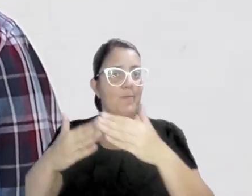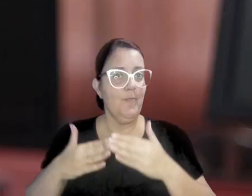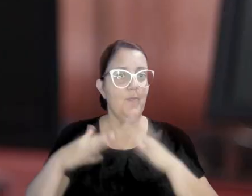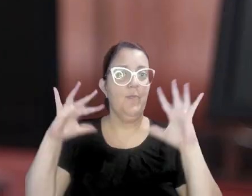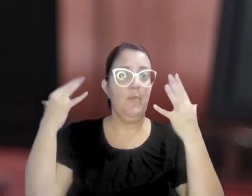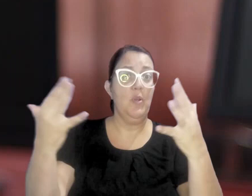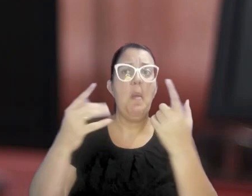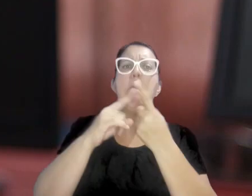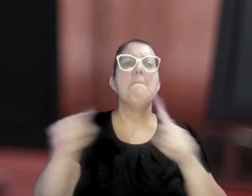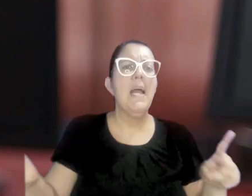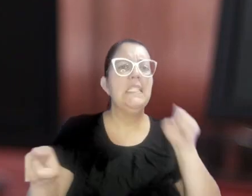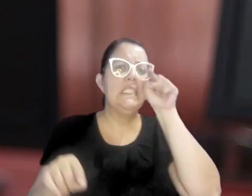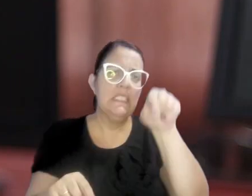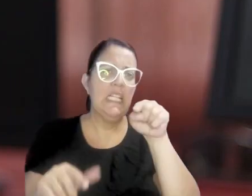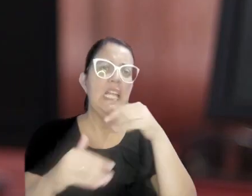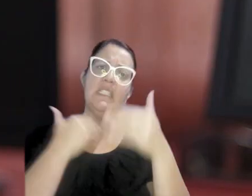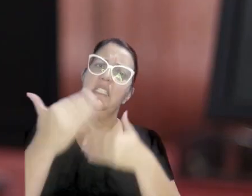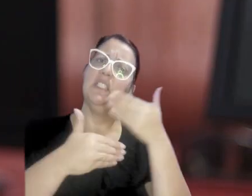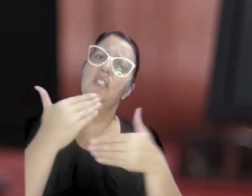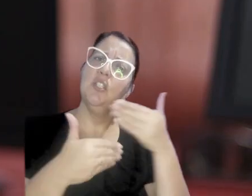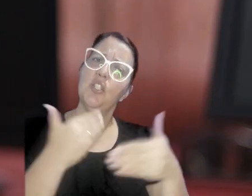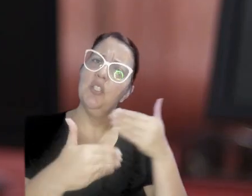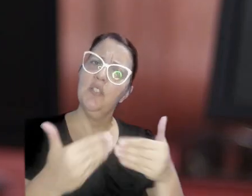[Tatiana] Mas, desse processo, a gente vivencia um processo